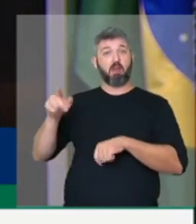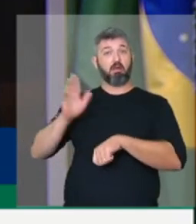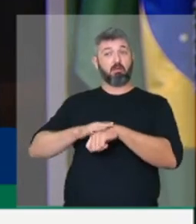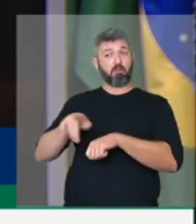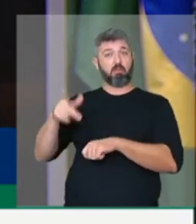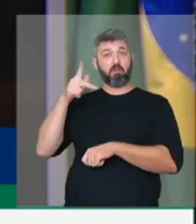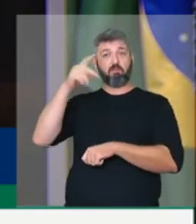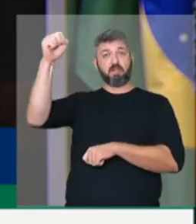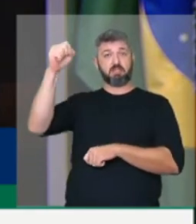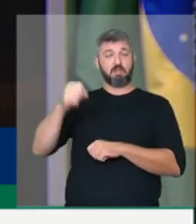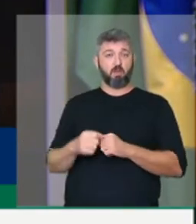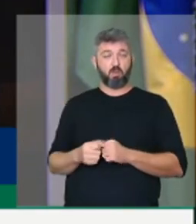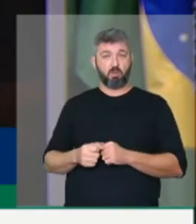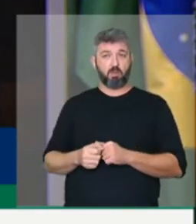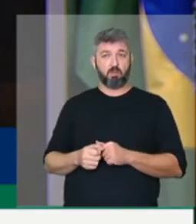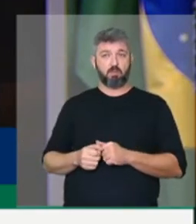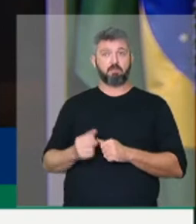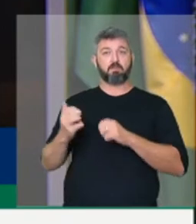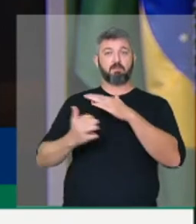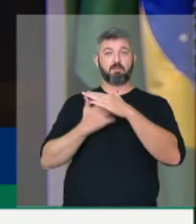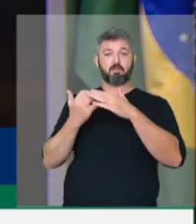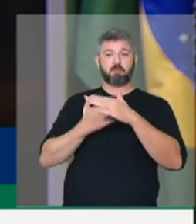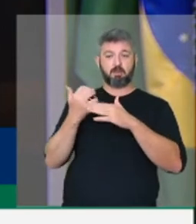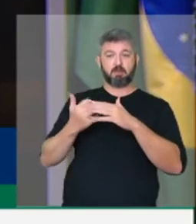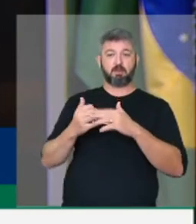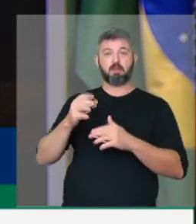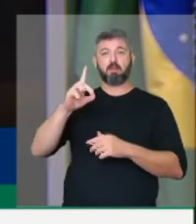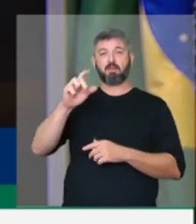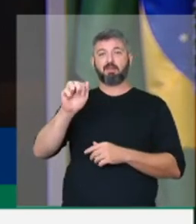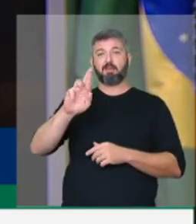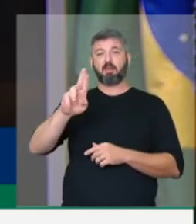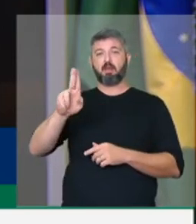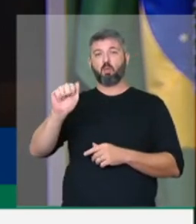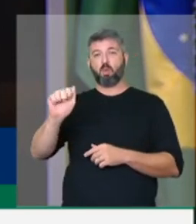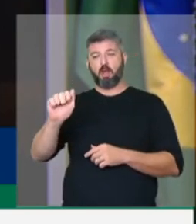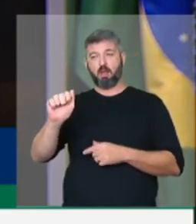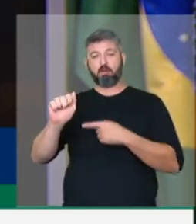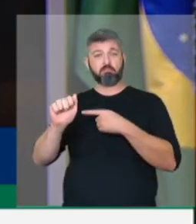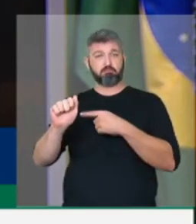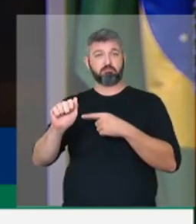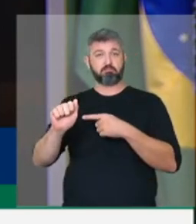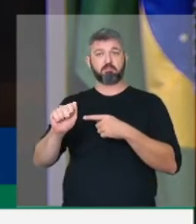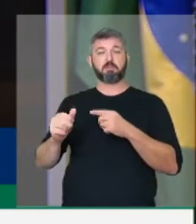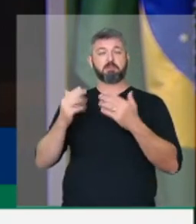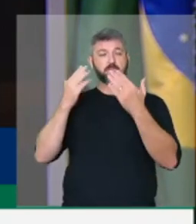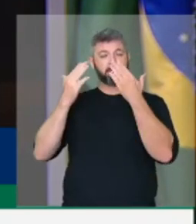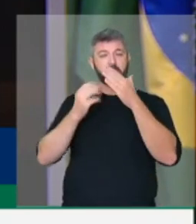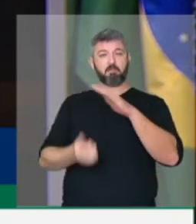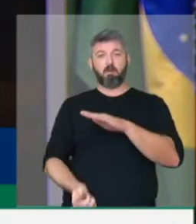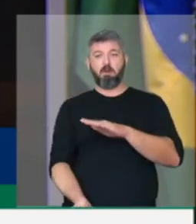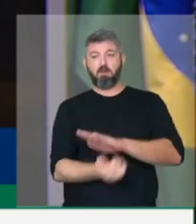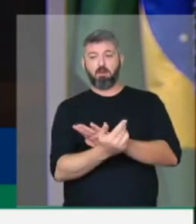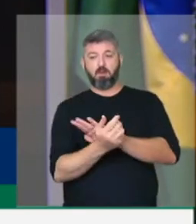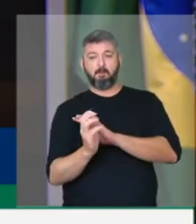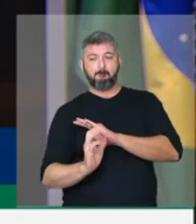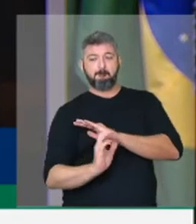CONCORRENTE E VENCEDORA DO PLEITO, NO CASO A EMPRESA DA RUA E SUSPEITA DE PAGAMENTO DE